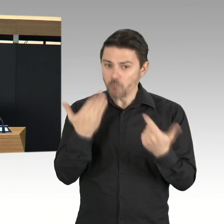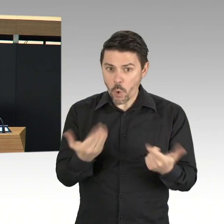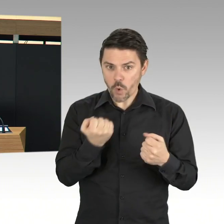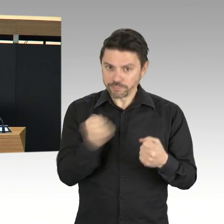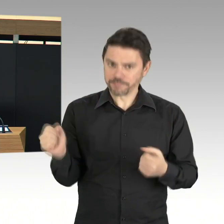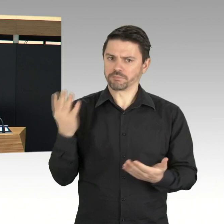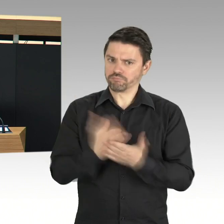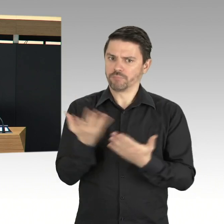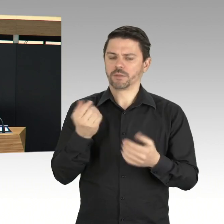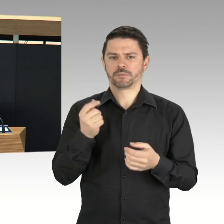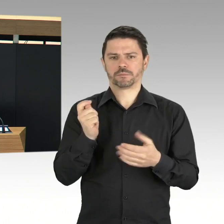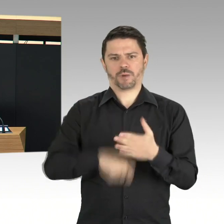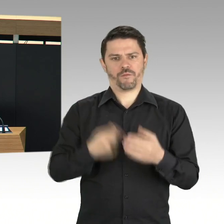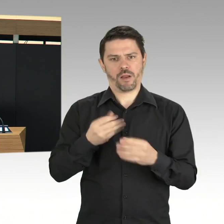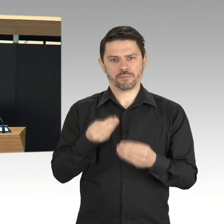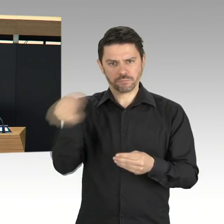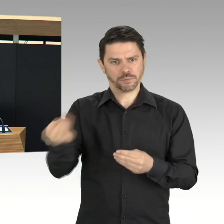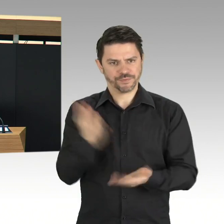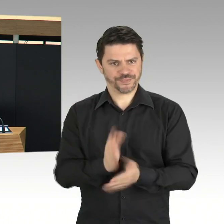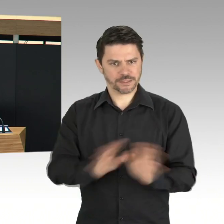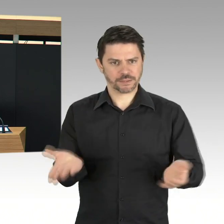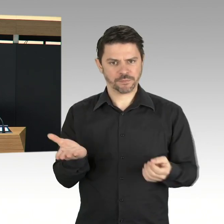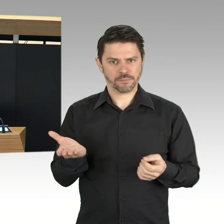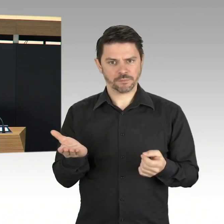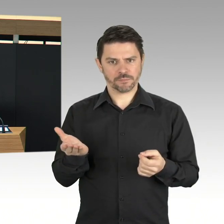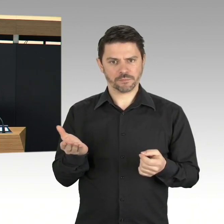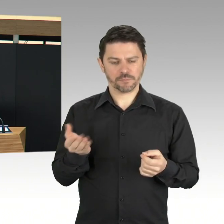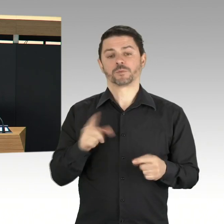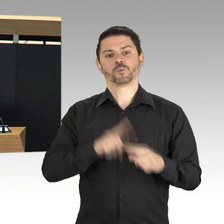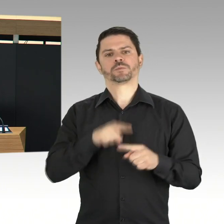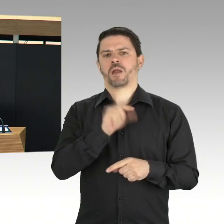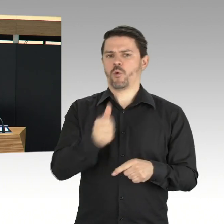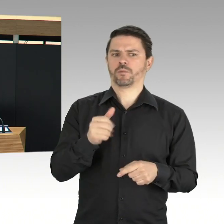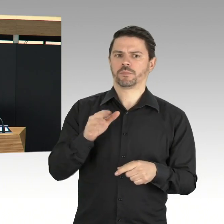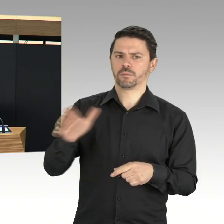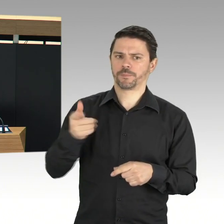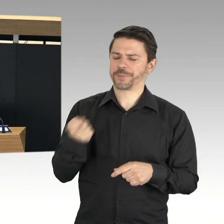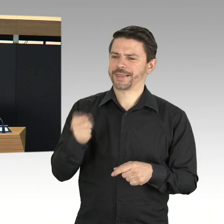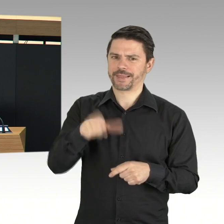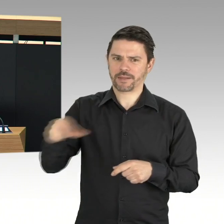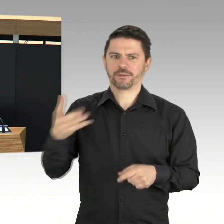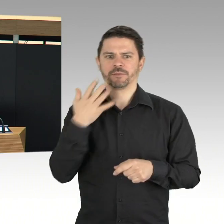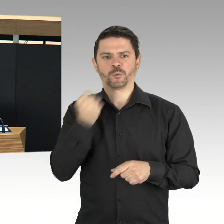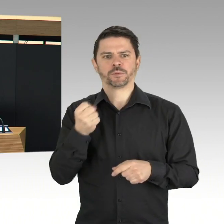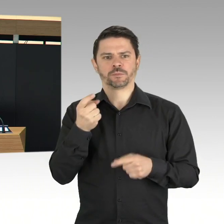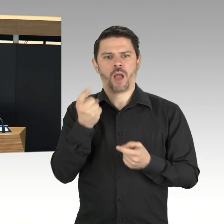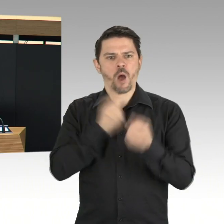Beiträge aus der heutigen Debatte und Medienberichte der letzten Tage, wonach Senat und Koalition die Verantwortung